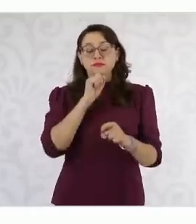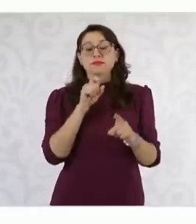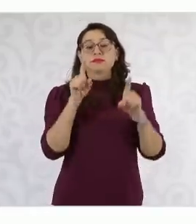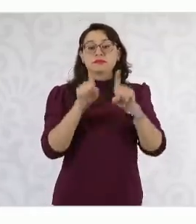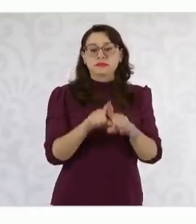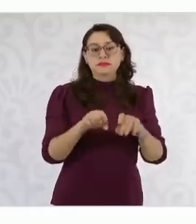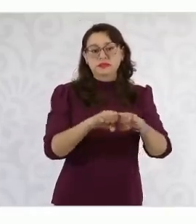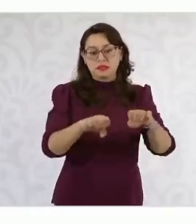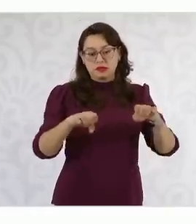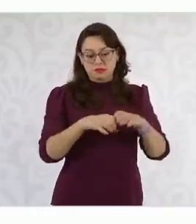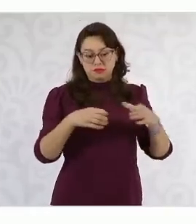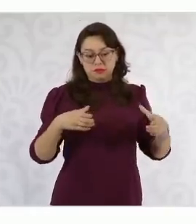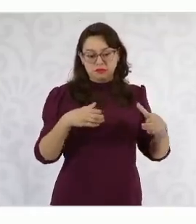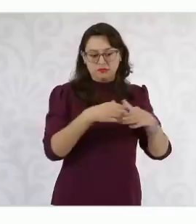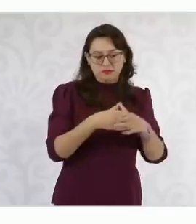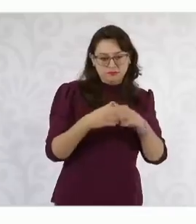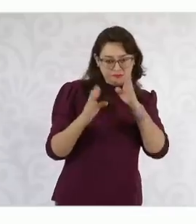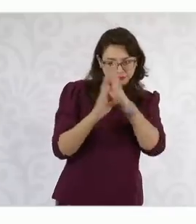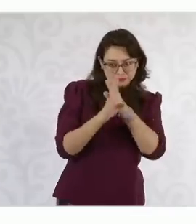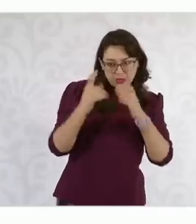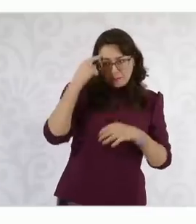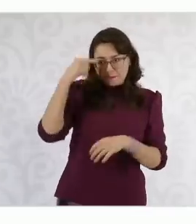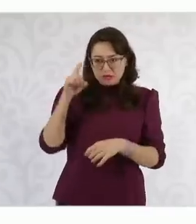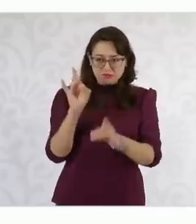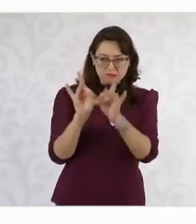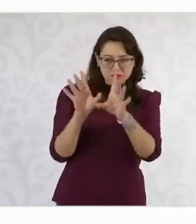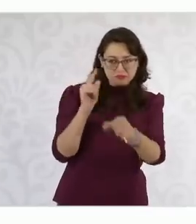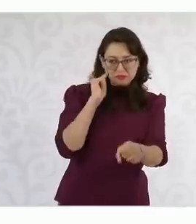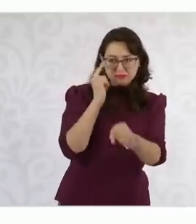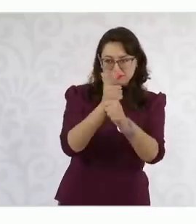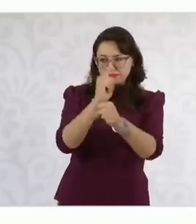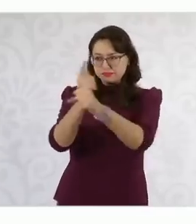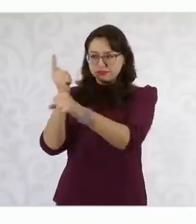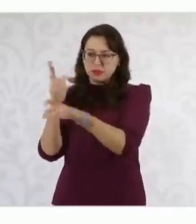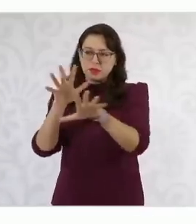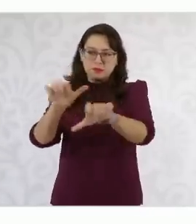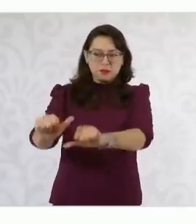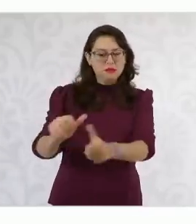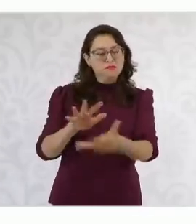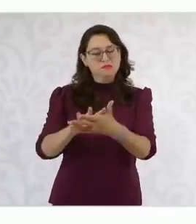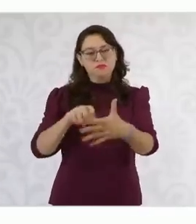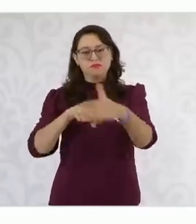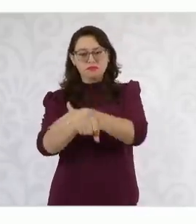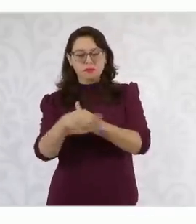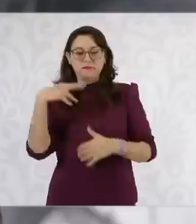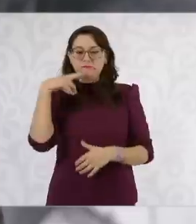detenciones en flagrancia cumplimentar órdenes de aprensión y Dar seguimiento a casos prioritarios